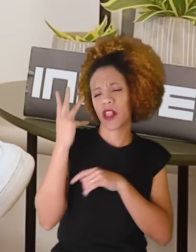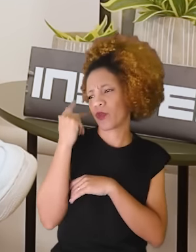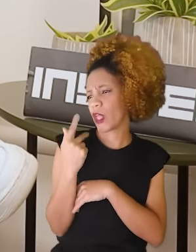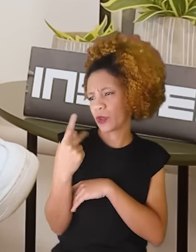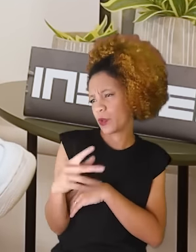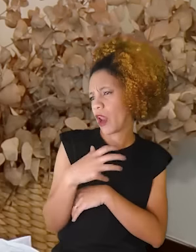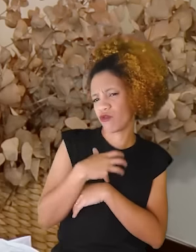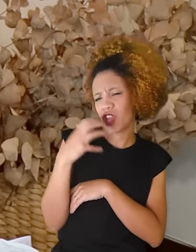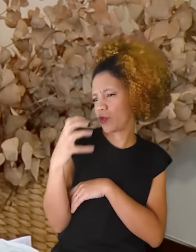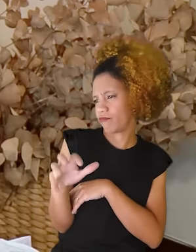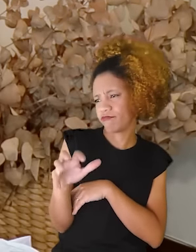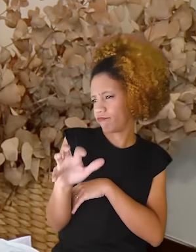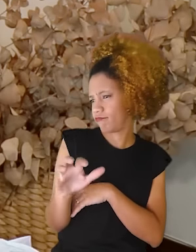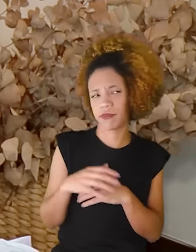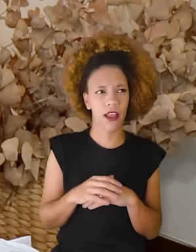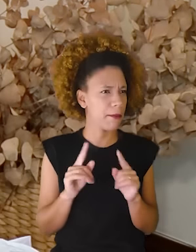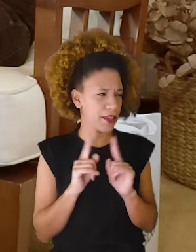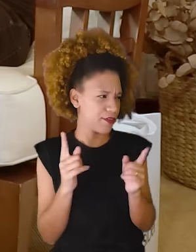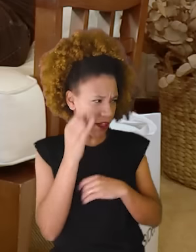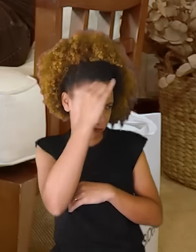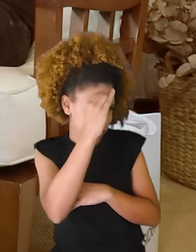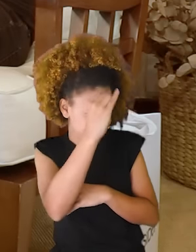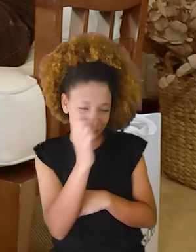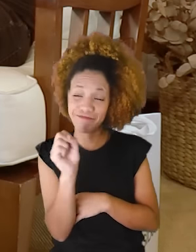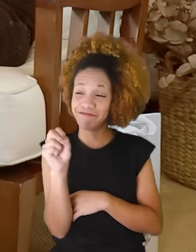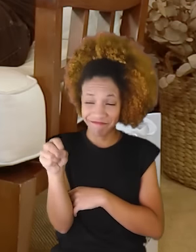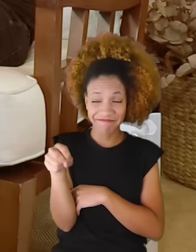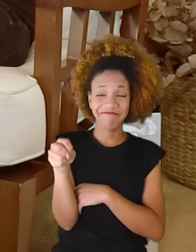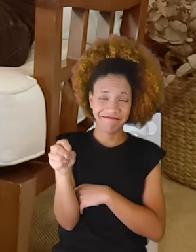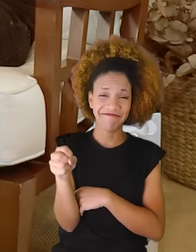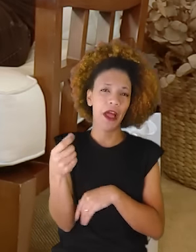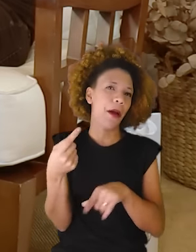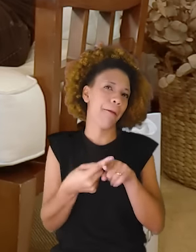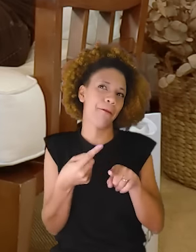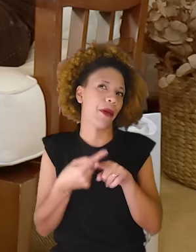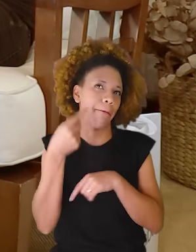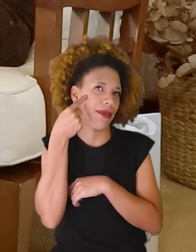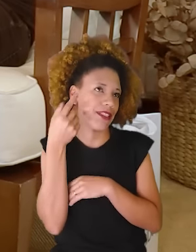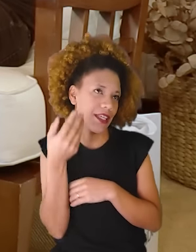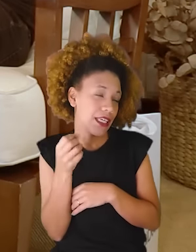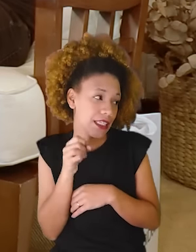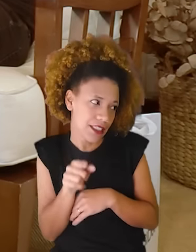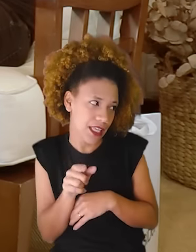mesmo mas você é meio tonto porque assim sim sou porque o que eu pensei é se ele cai nessas paradas